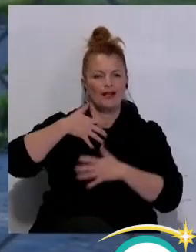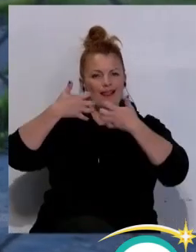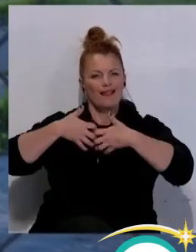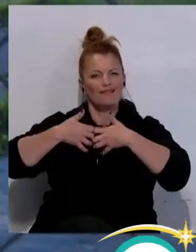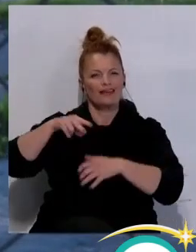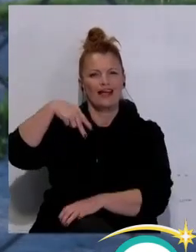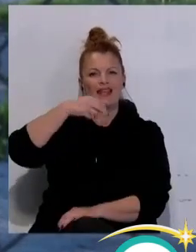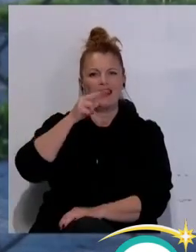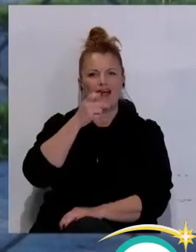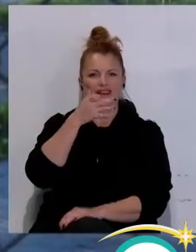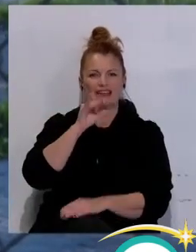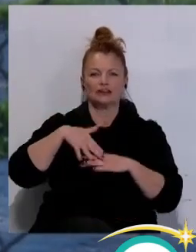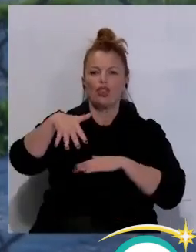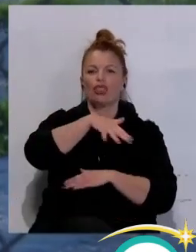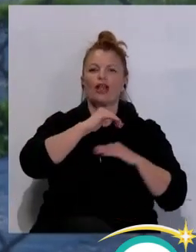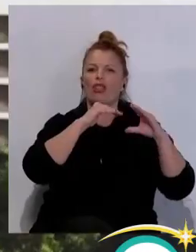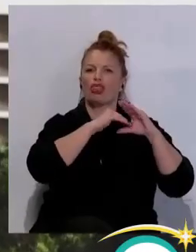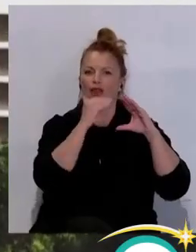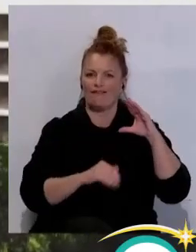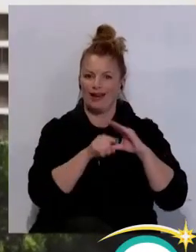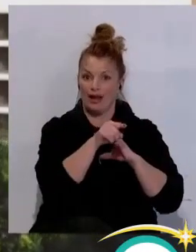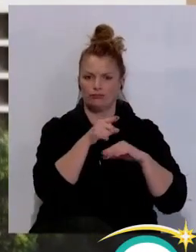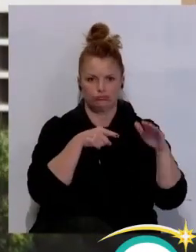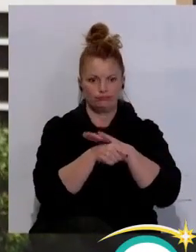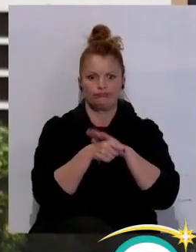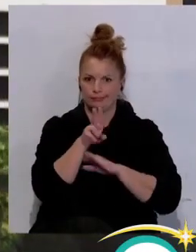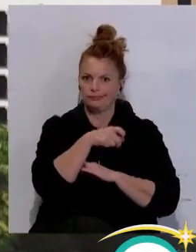recinto exterior de la zona franca de Cádiz un trámite necesario para poder enviar a la junta